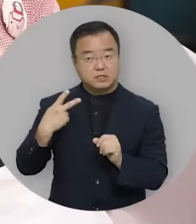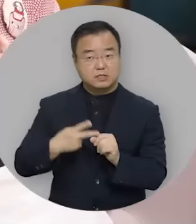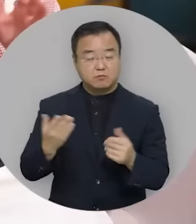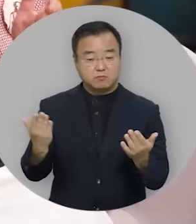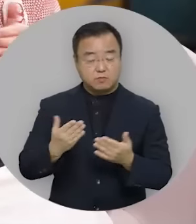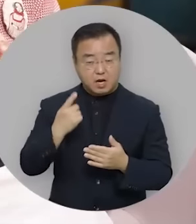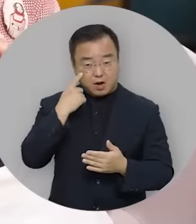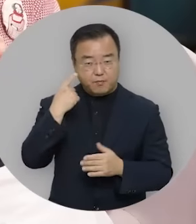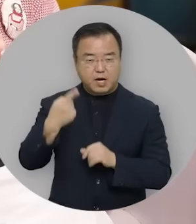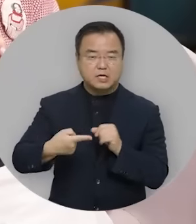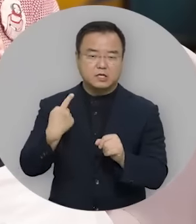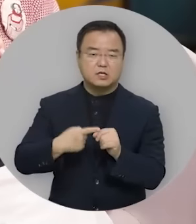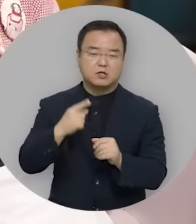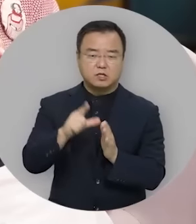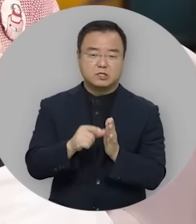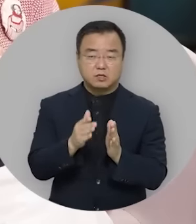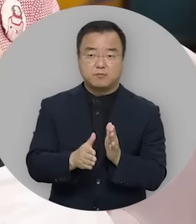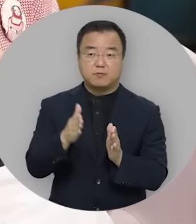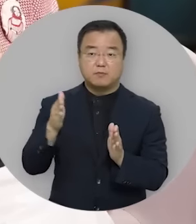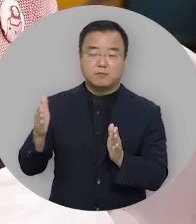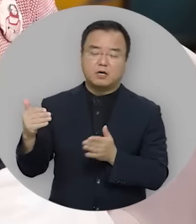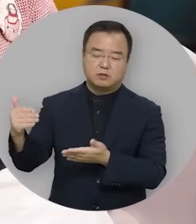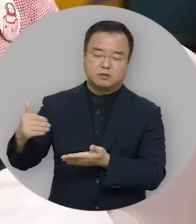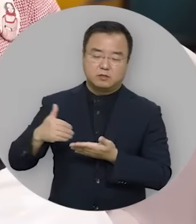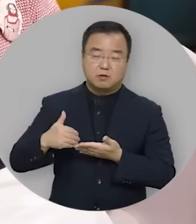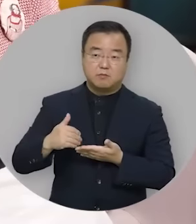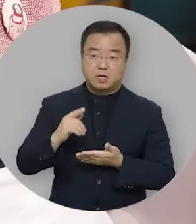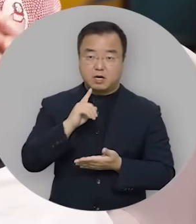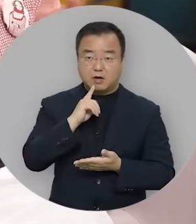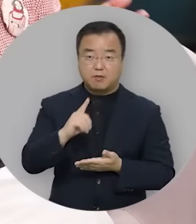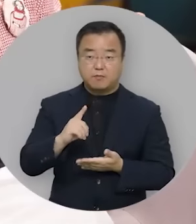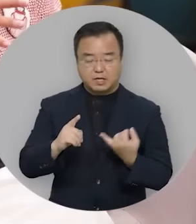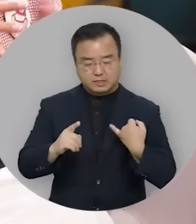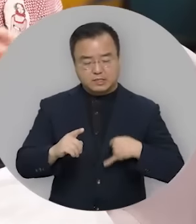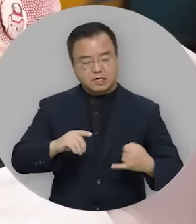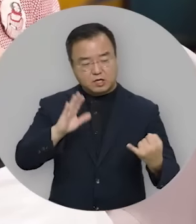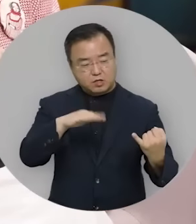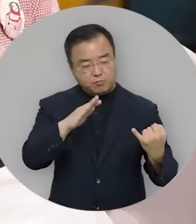일을 열심히 잘한다고 1년 더 연장하게 해주겠다고 그러셔서 은혜한테 물어봤어요.